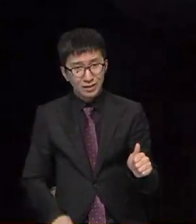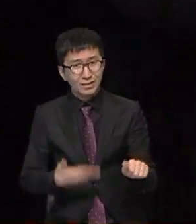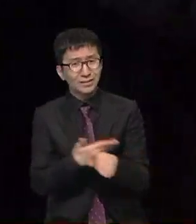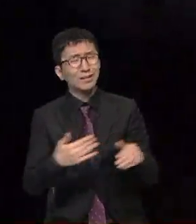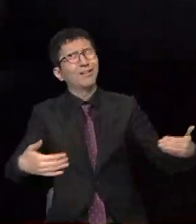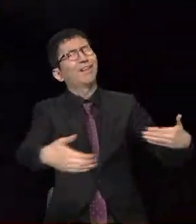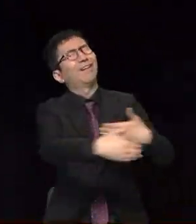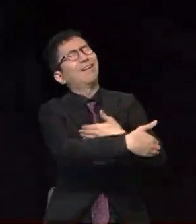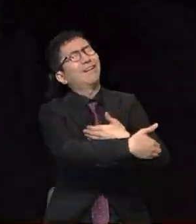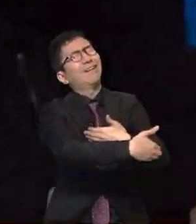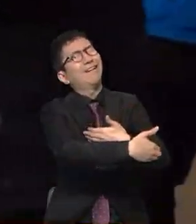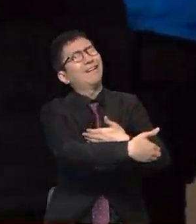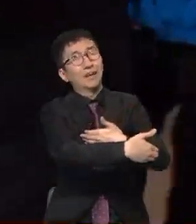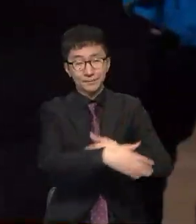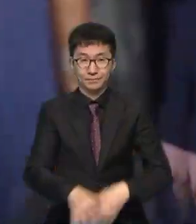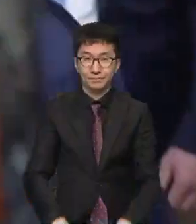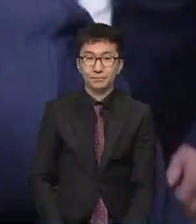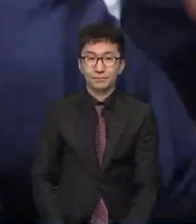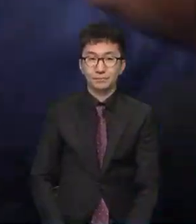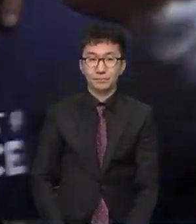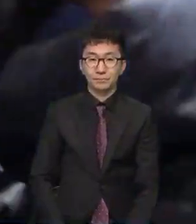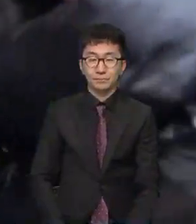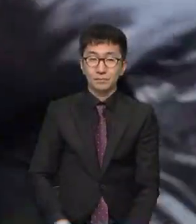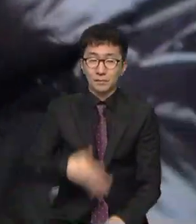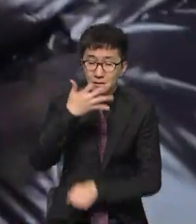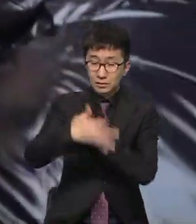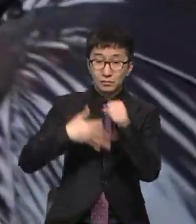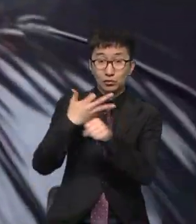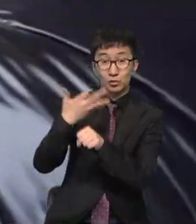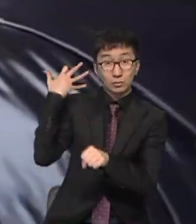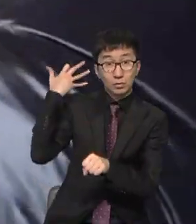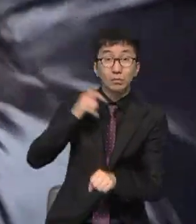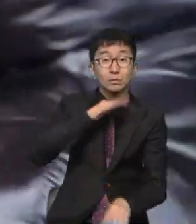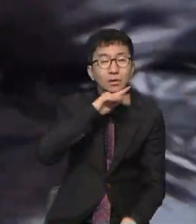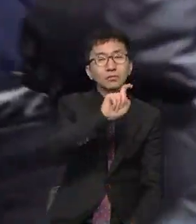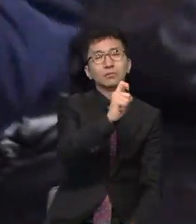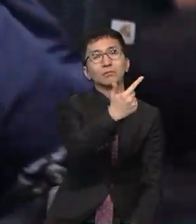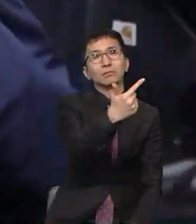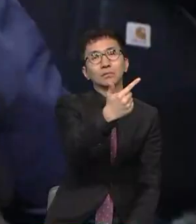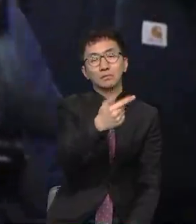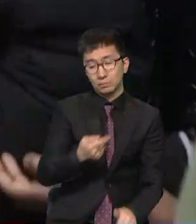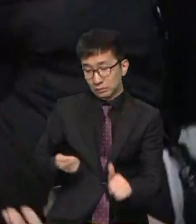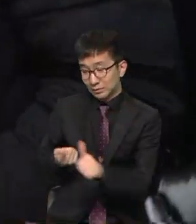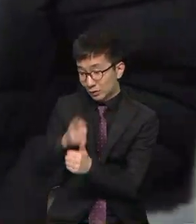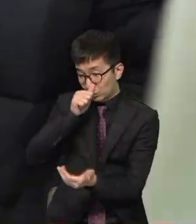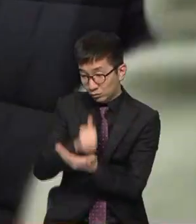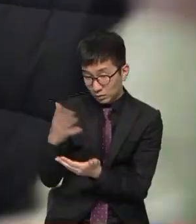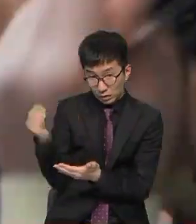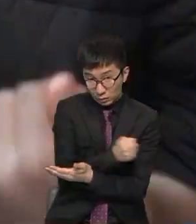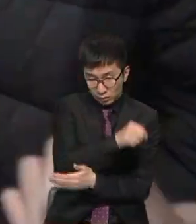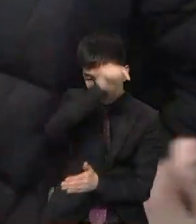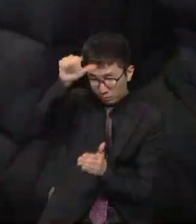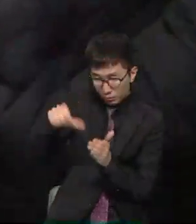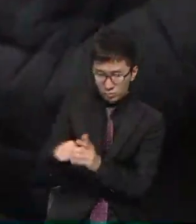합니다. 19년 전 16살 나이에 살인 혐의로 종신형을 받고 수감되었던 마빈 헤인즈입니다.